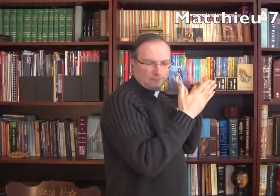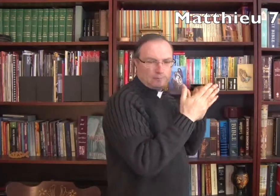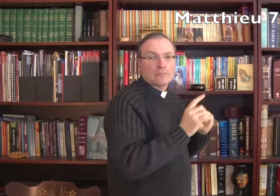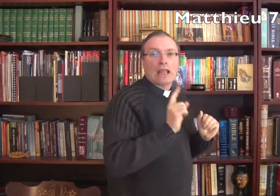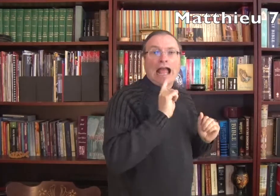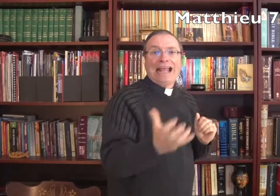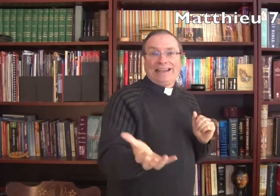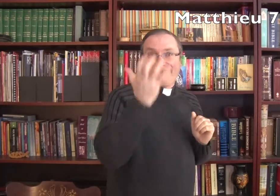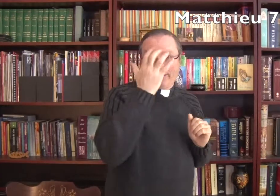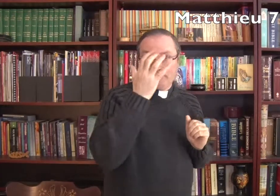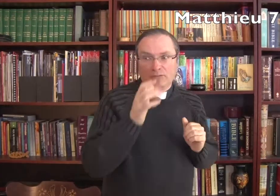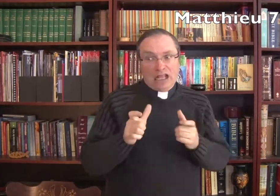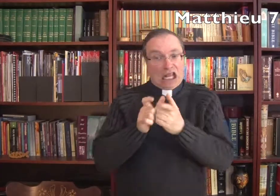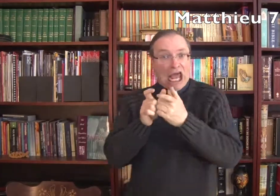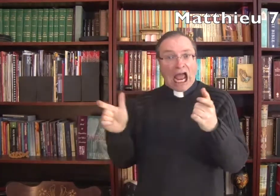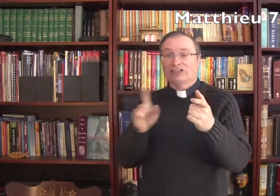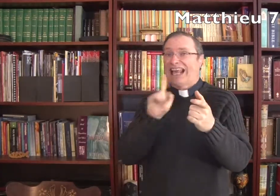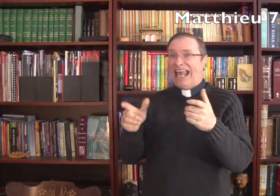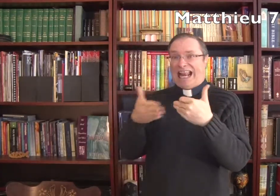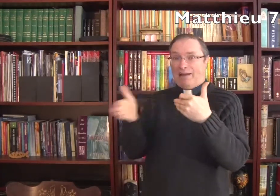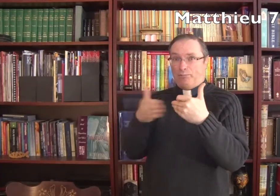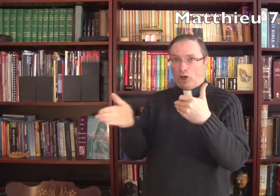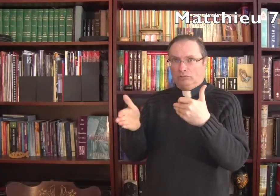En effet, large est la porte,